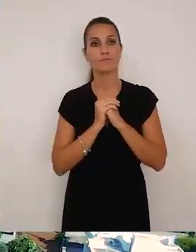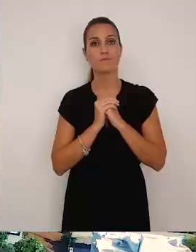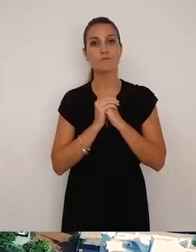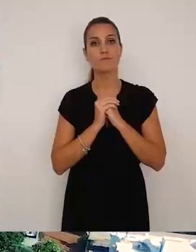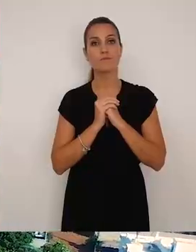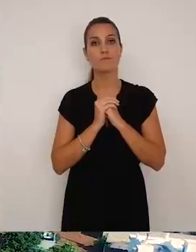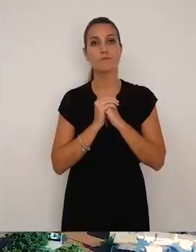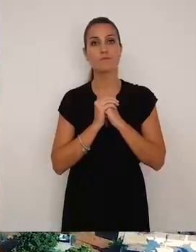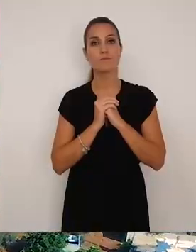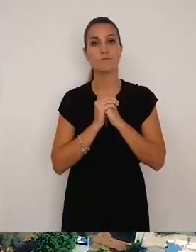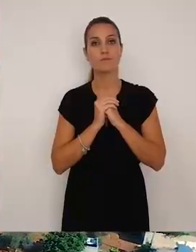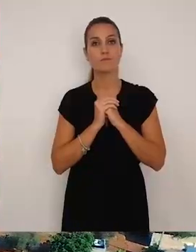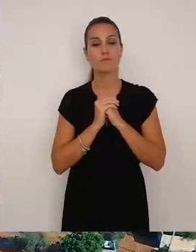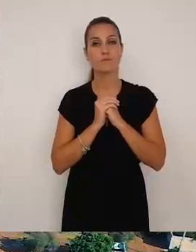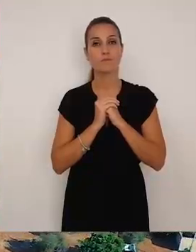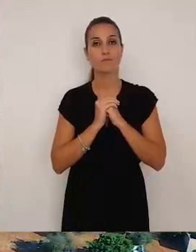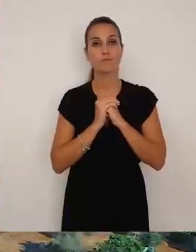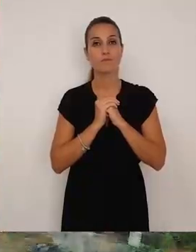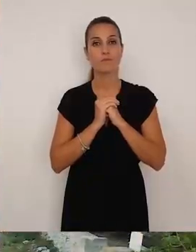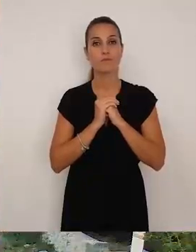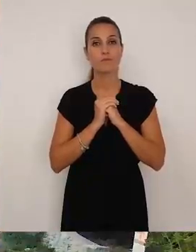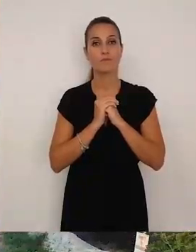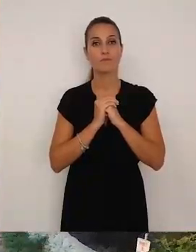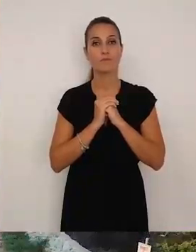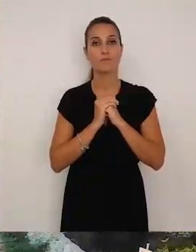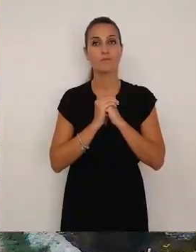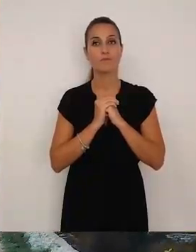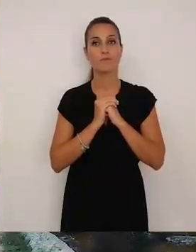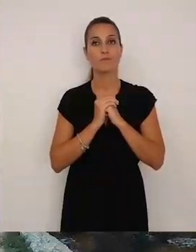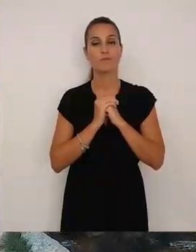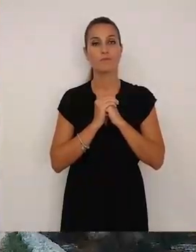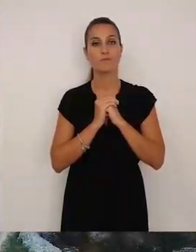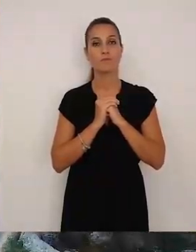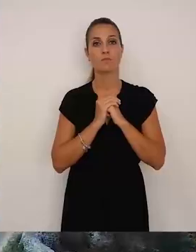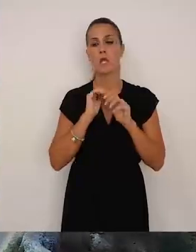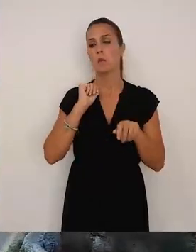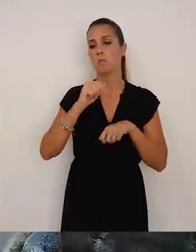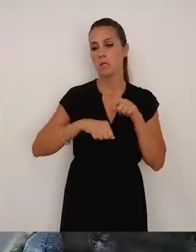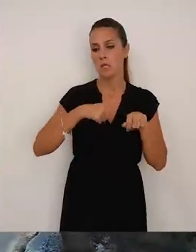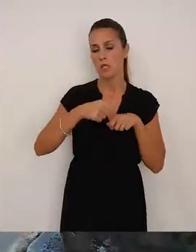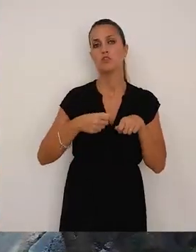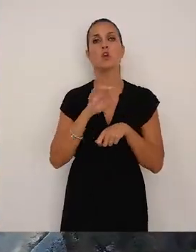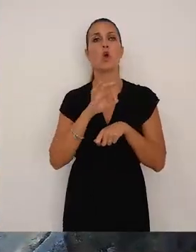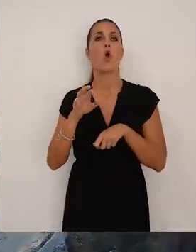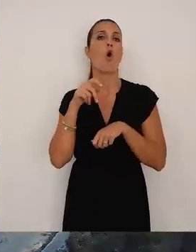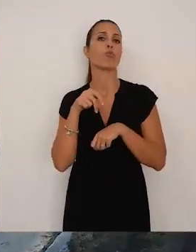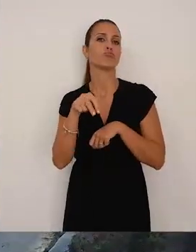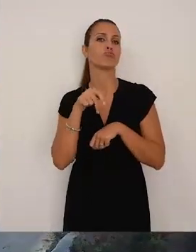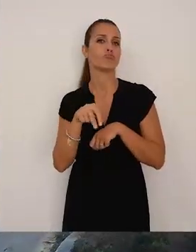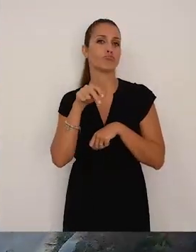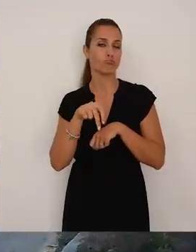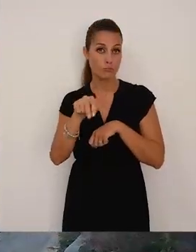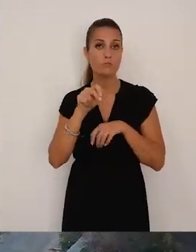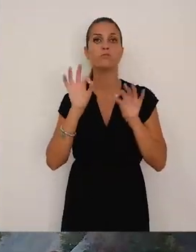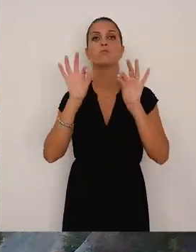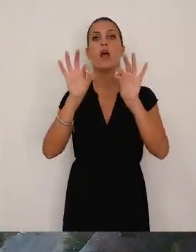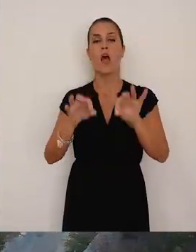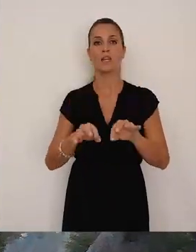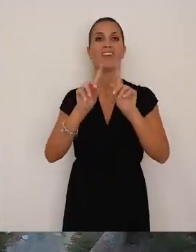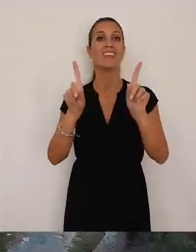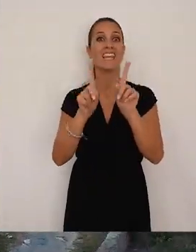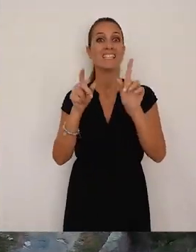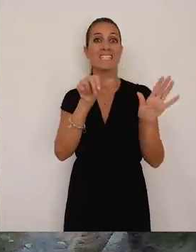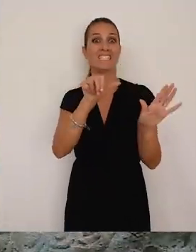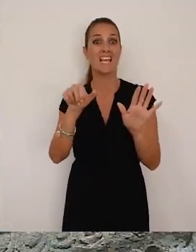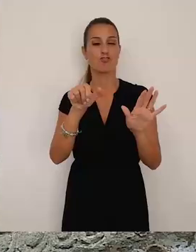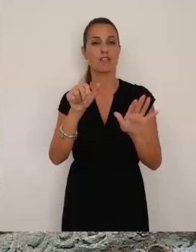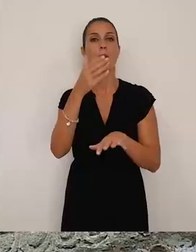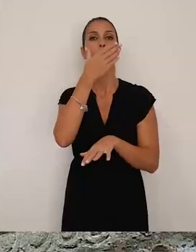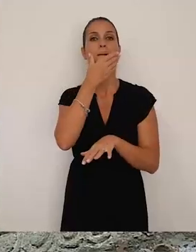Raggiungibile comodamente in bici o nei percorsi trekking, merita attenzione la chiesetta seicentesca